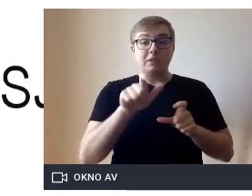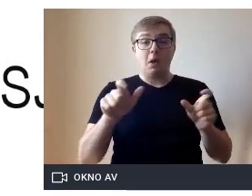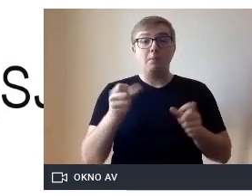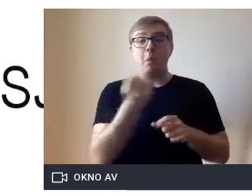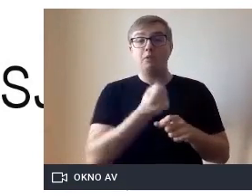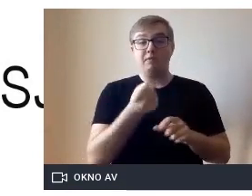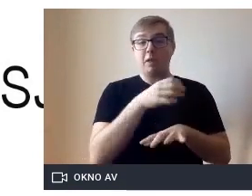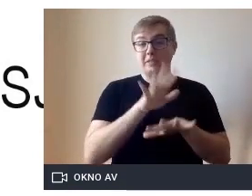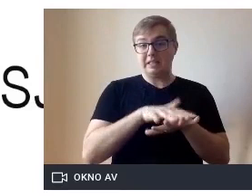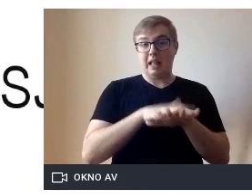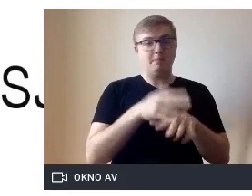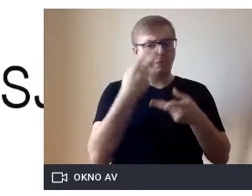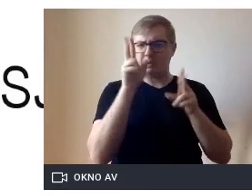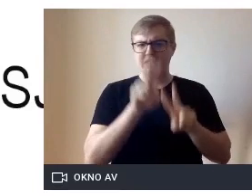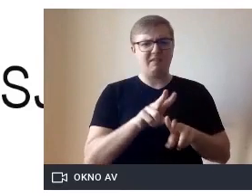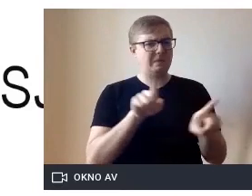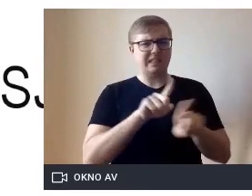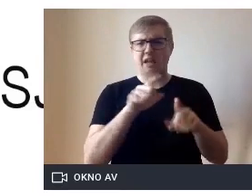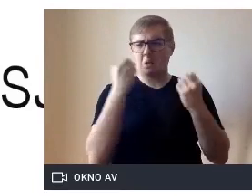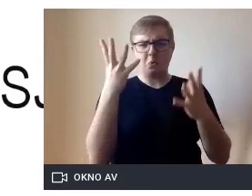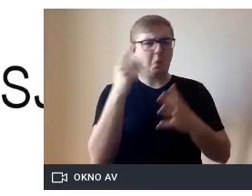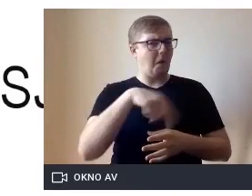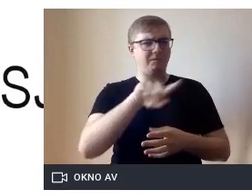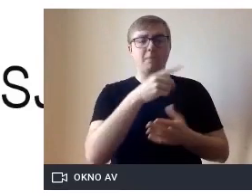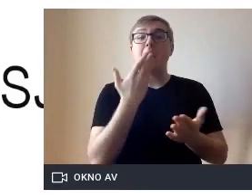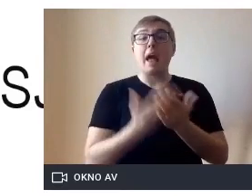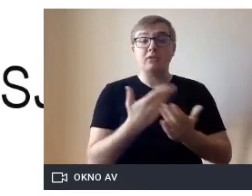a osoby, które migają SJM, nie uznają znaków kulturowych.